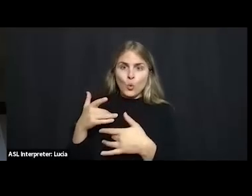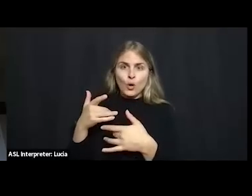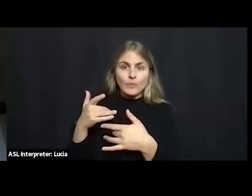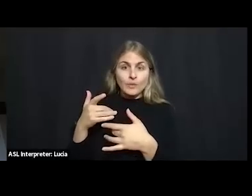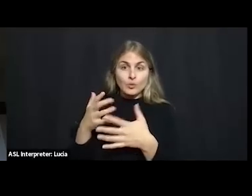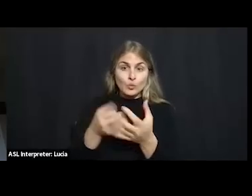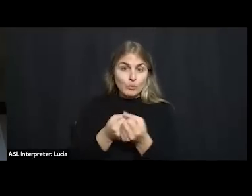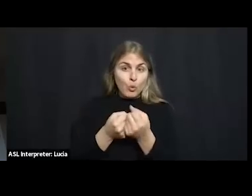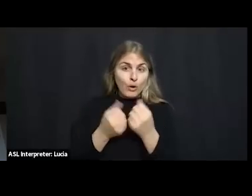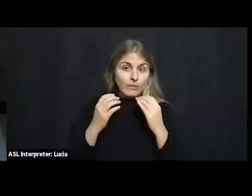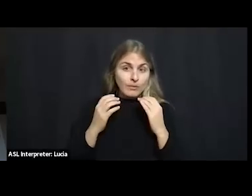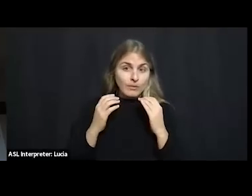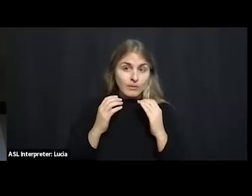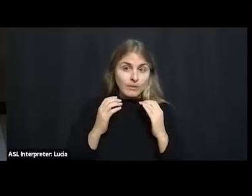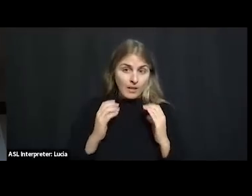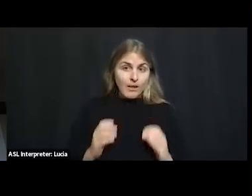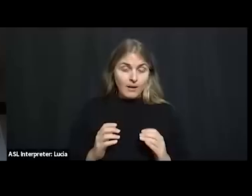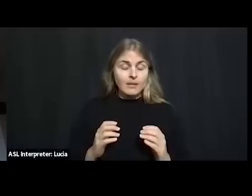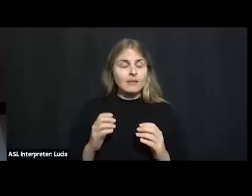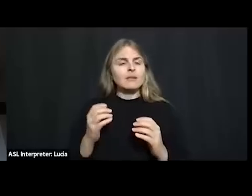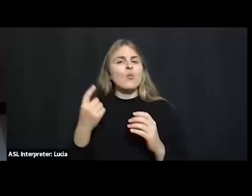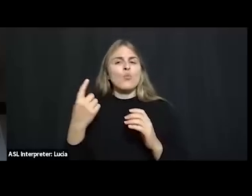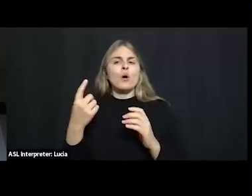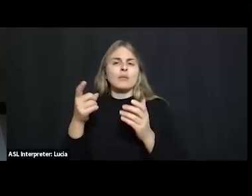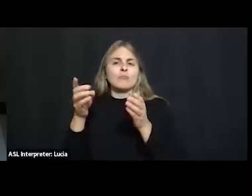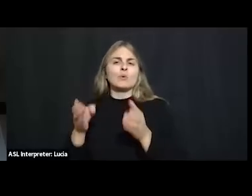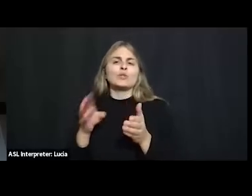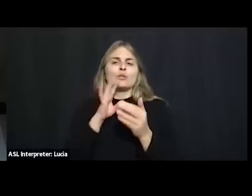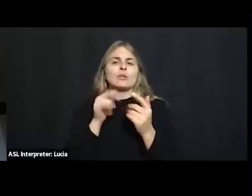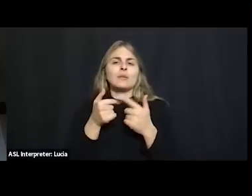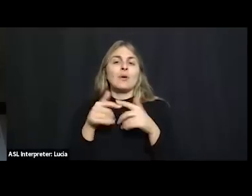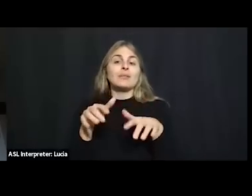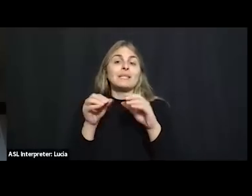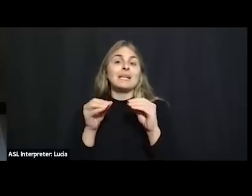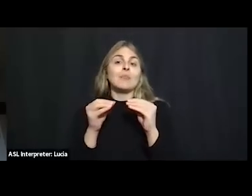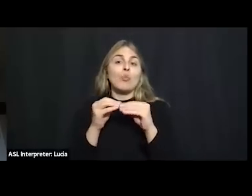Una clínica habló sobre tomarse más tiempo cuando se reunía con sus clientes y dedicarle menos tiempo a hablar sobre medicamentos,